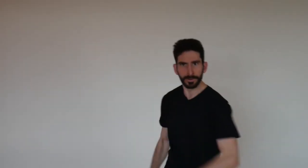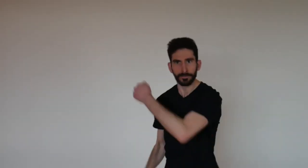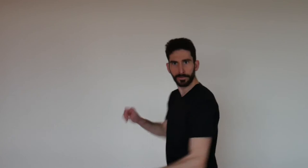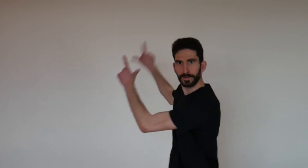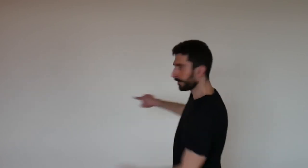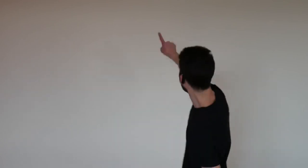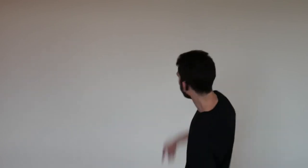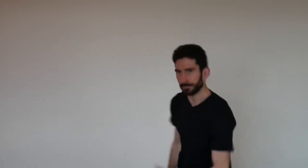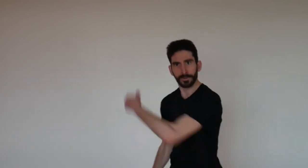*Powerpoint*